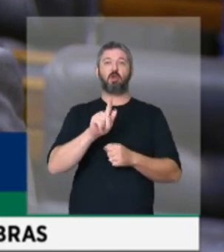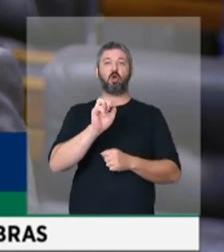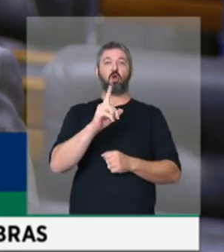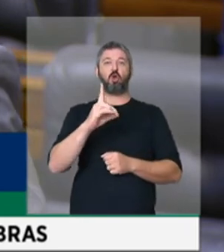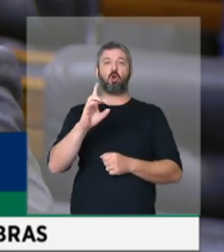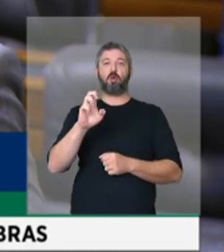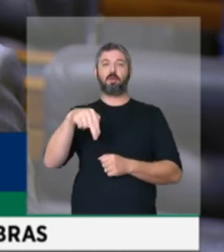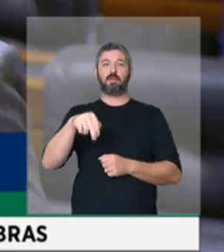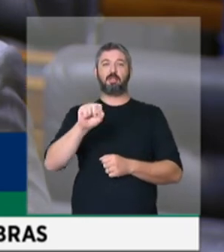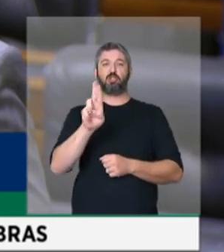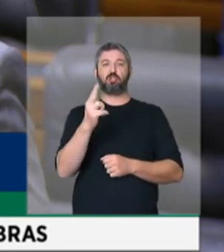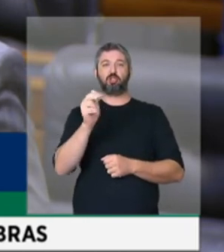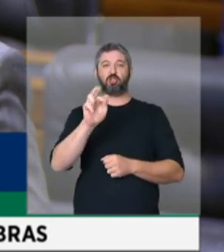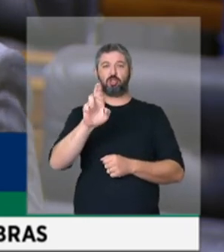UMA DAS MANEIRAS... EFICIENTES DE FAZER ESSE PROCESSO, ATÉ